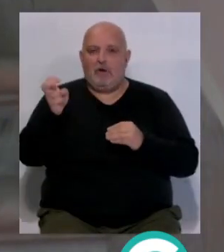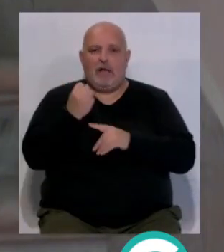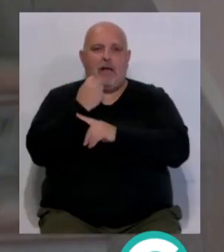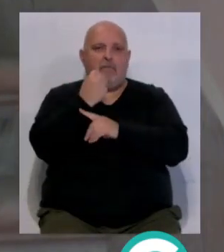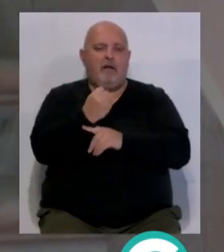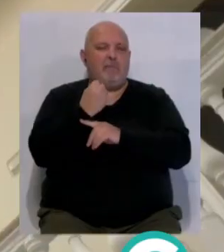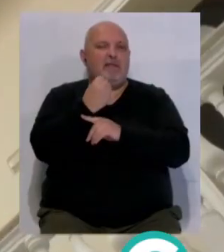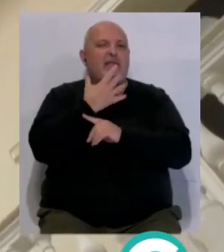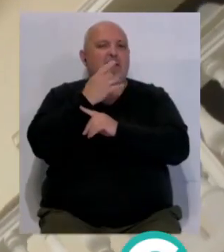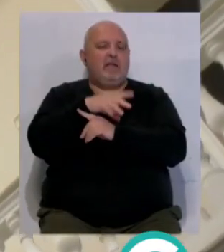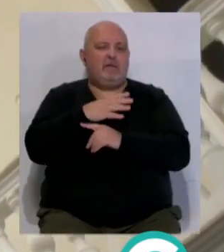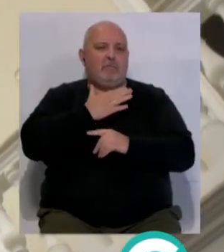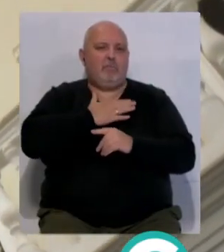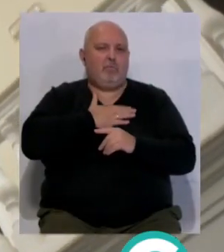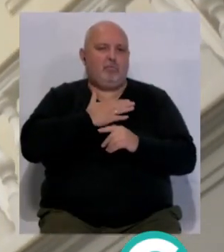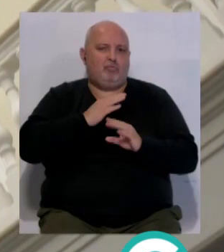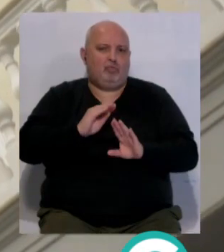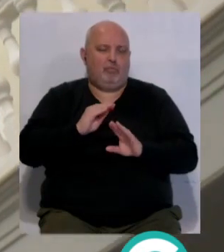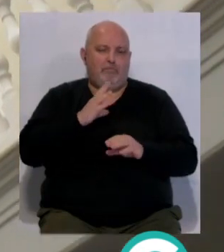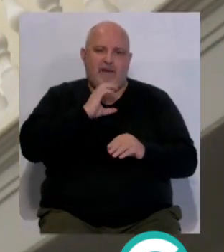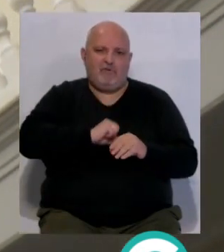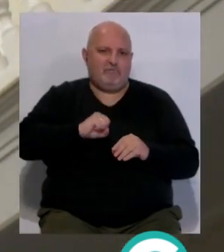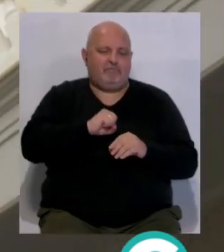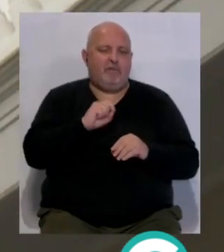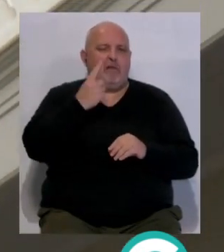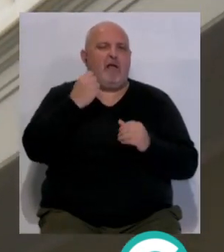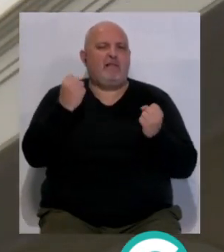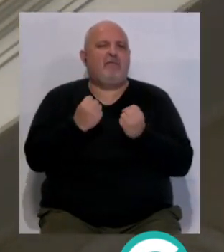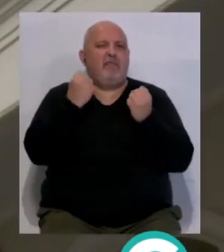respaldo de un patrimonio maravilloso entre las primeras actividades que se van a llevar a cabo